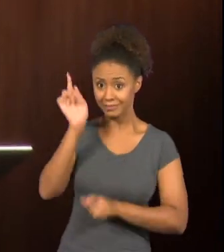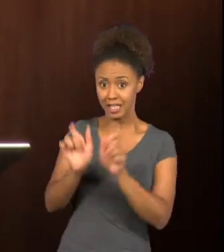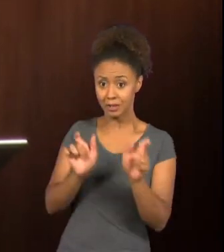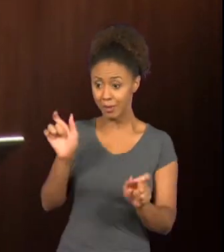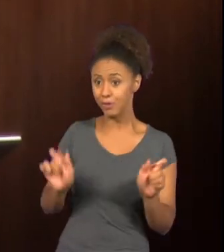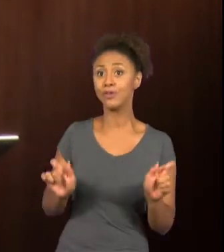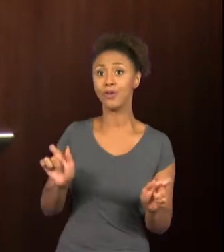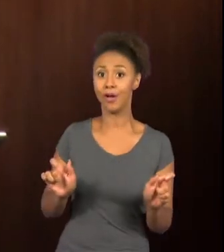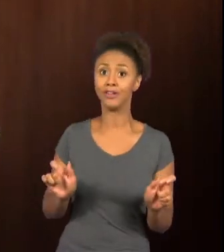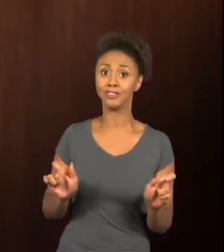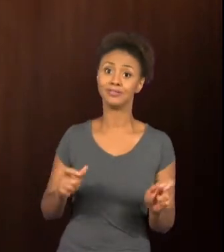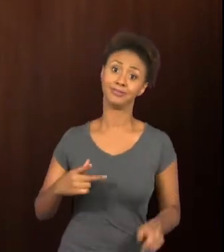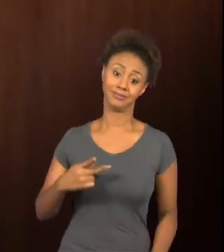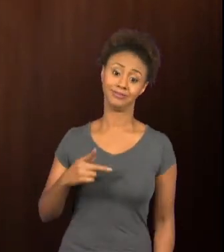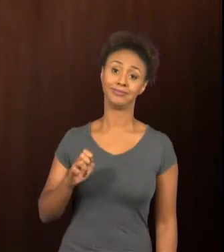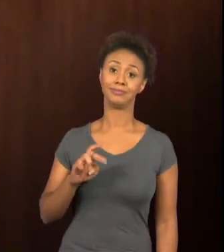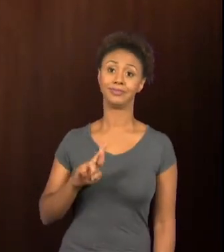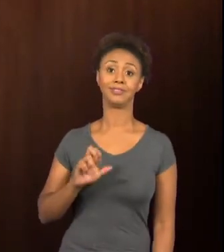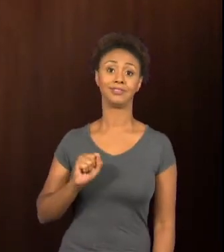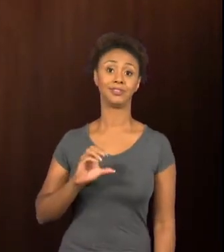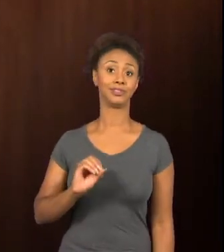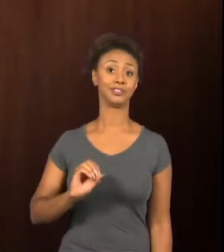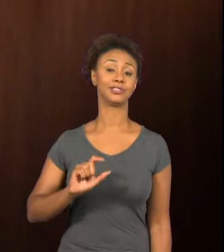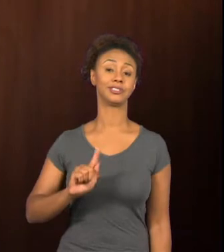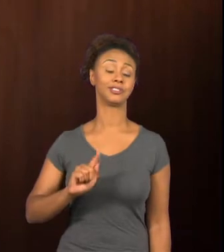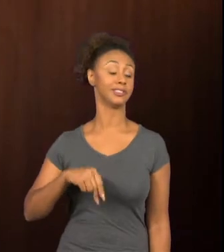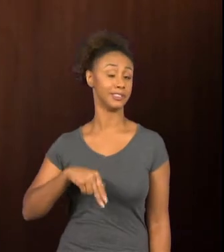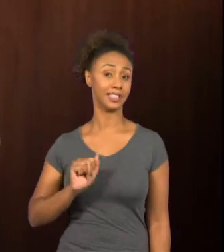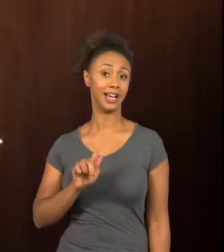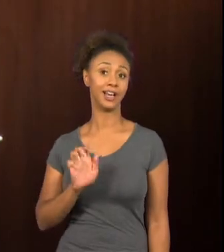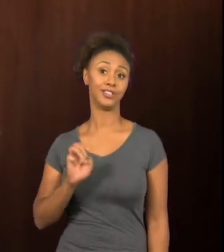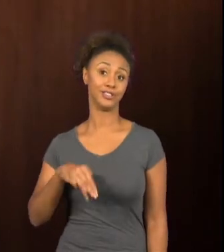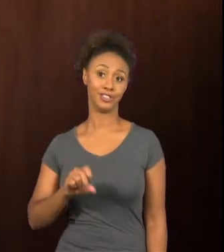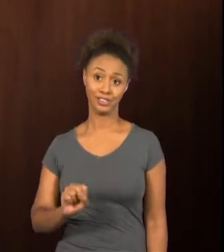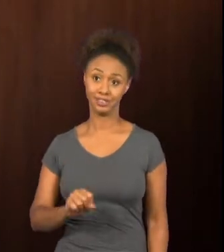ENTÃO VALE A GENTE LEMBRAR COMO A GERAÇÃO